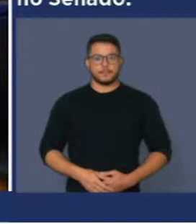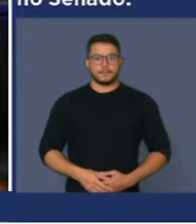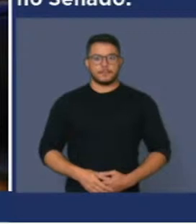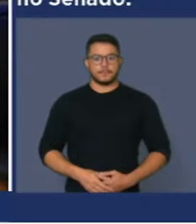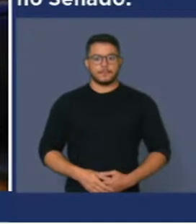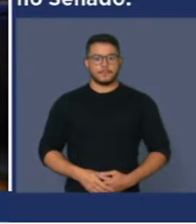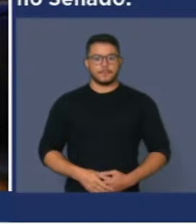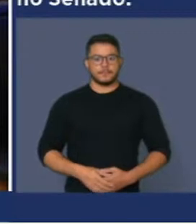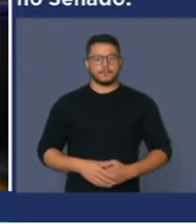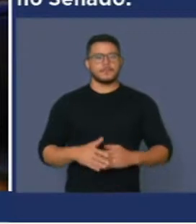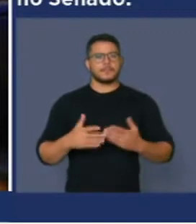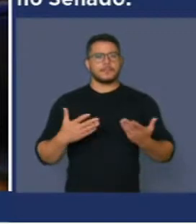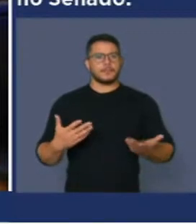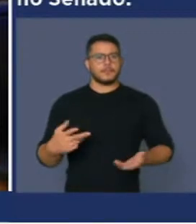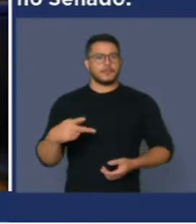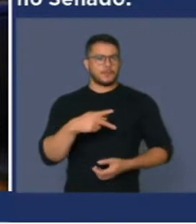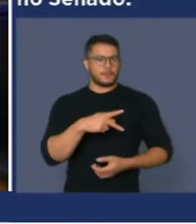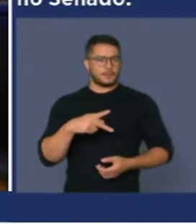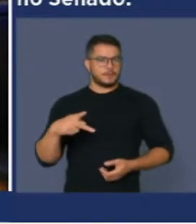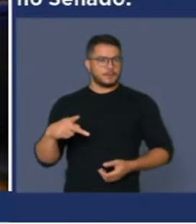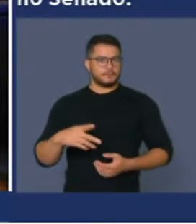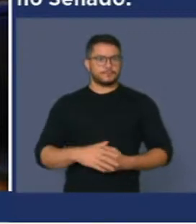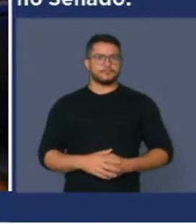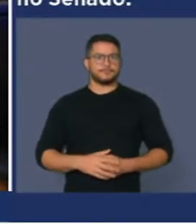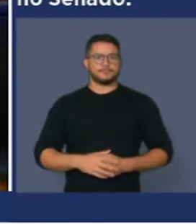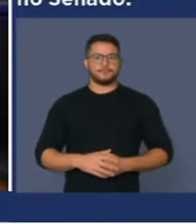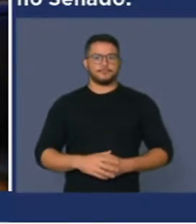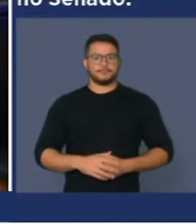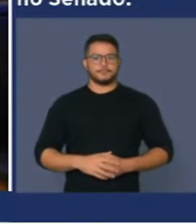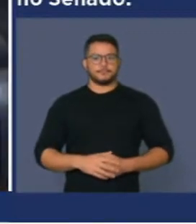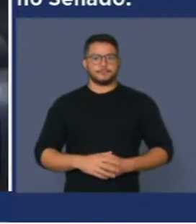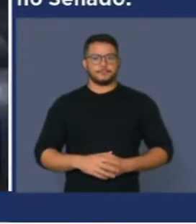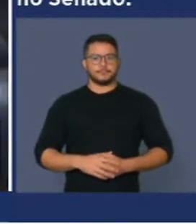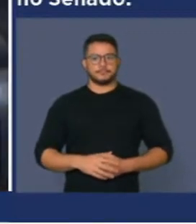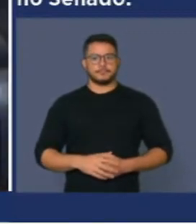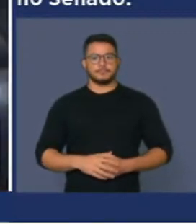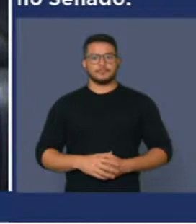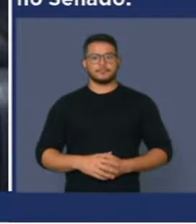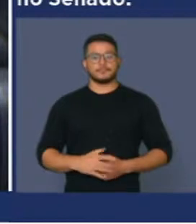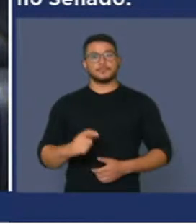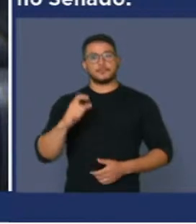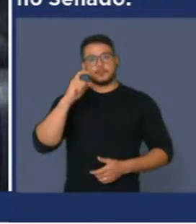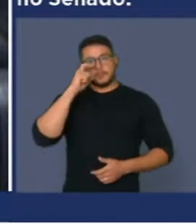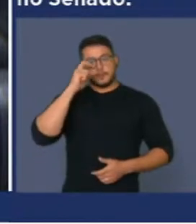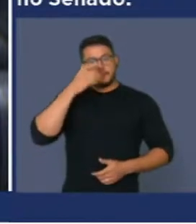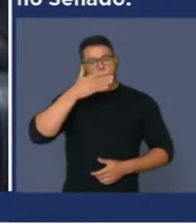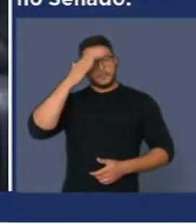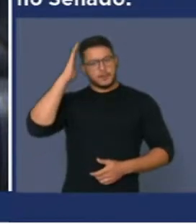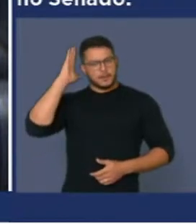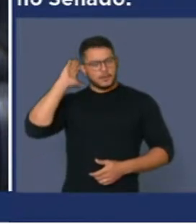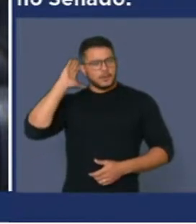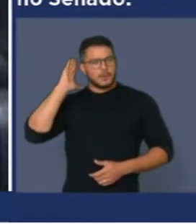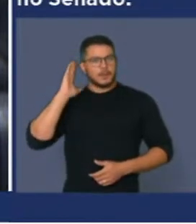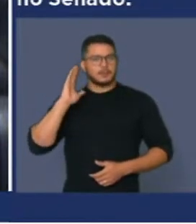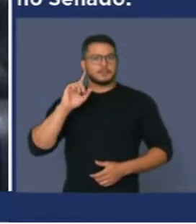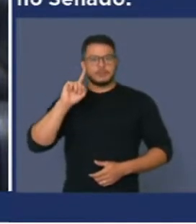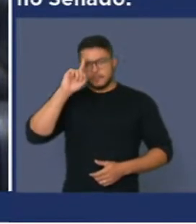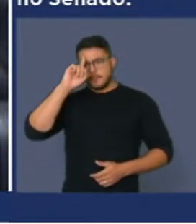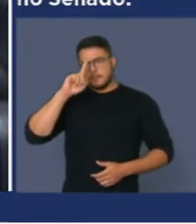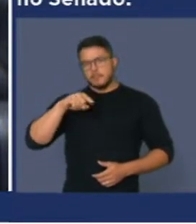PRESIDENTE.... SERÁ QUE EM SENDO CONVOCADO O SR. PAULO GUEDES VEM AQUI COMO EX-MINISTRO? ESTOU TENDO ESSA SENSAÇÃO. DE QUALQUER MANEIRA, SENHOR PRESIDENTE NA MATÉRIA EM QUESTÃO, MANDANDO